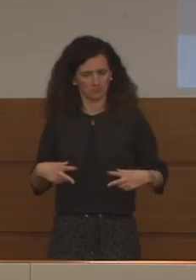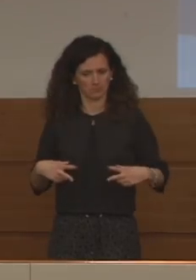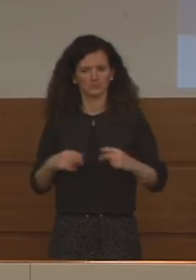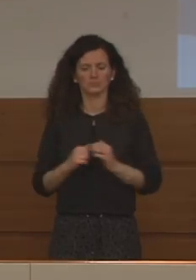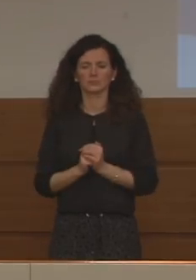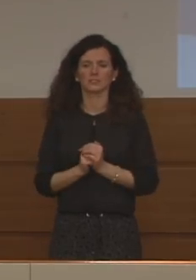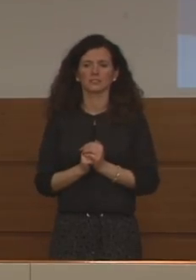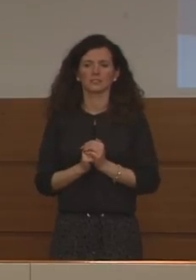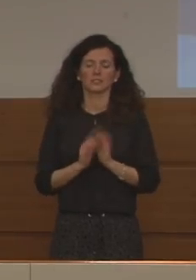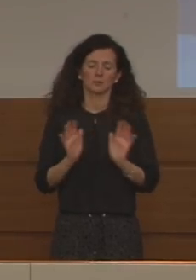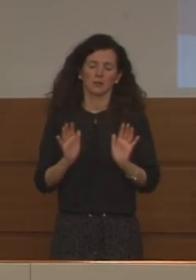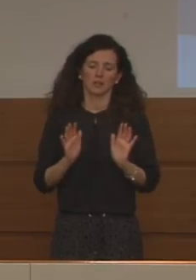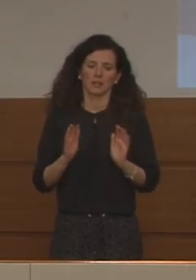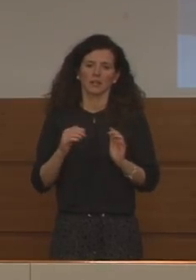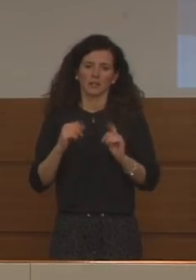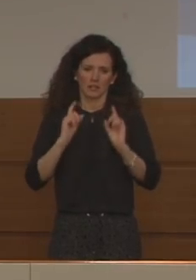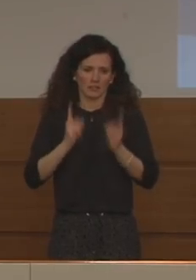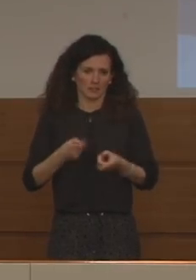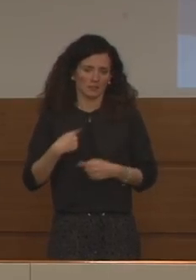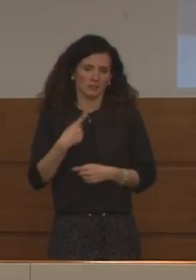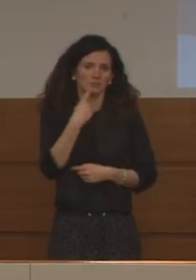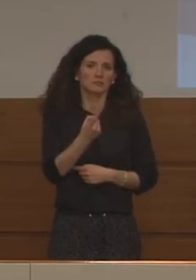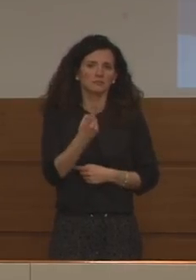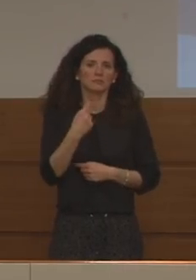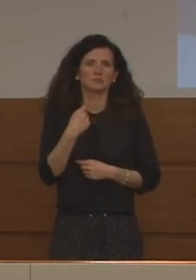però devo esprimere la mia preoccupazione guardando la rassegna stampa